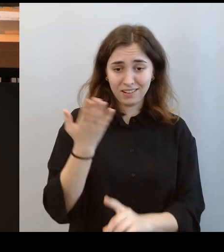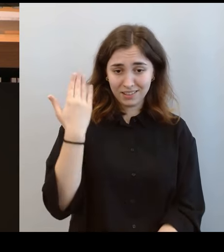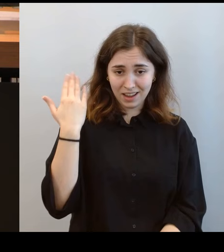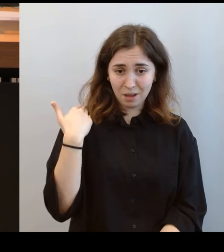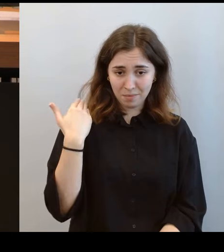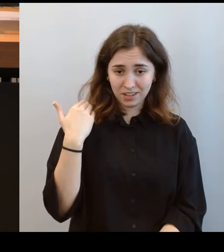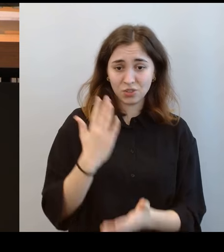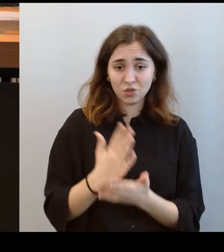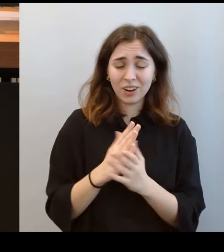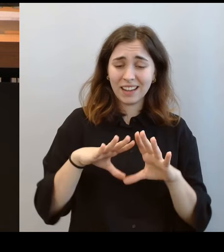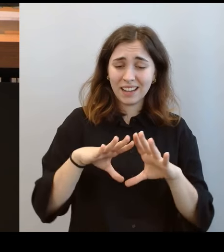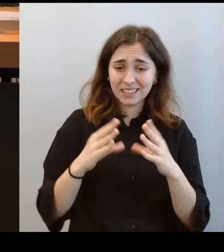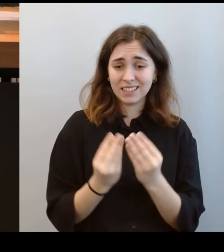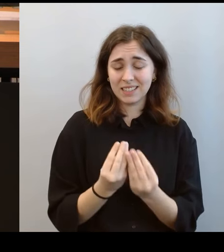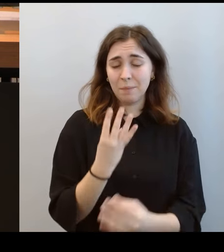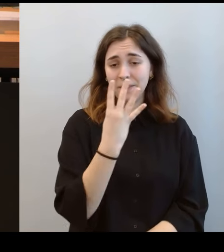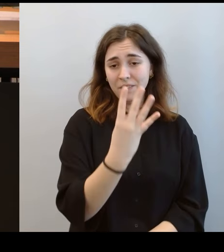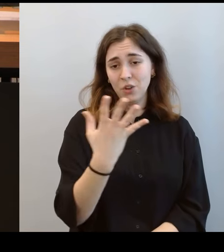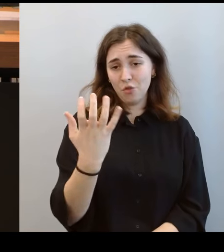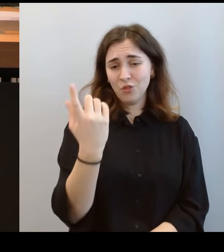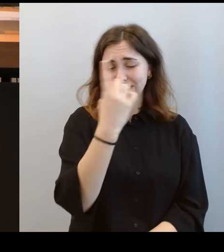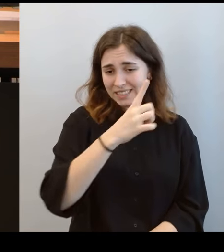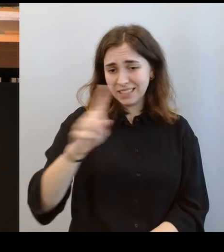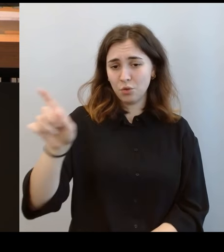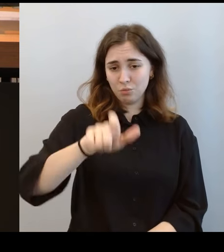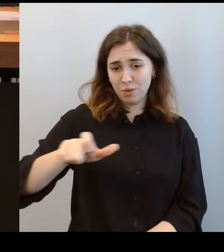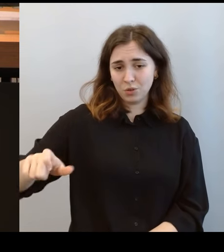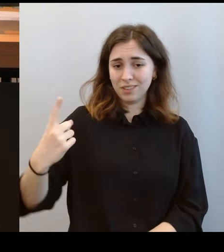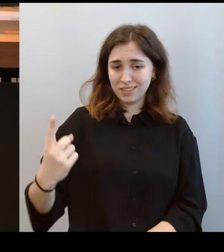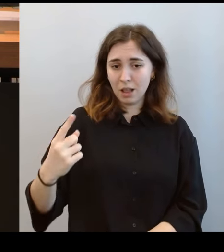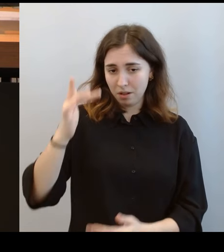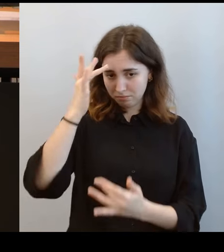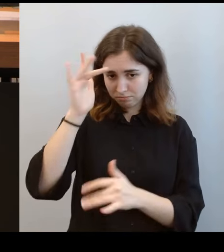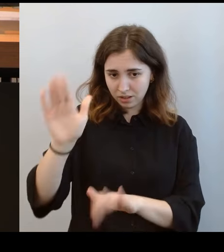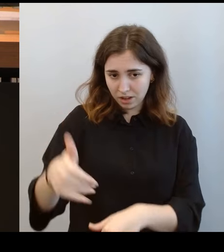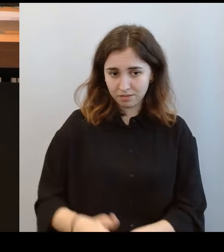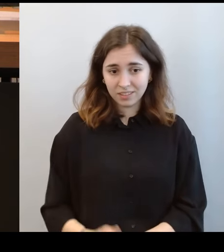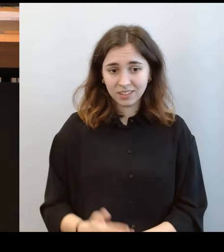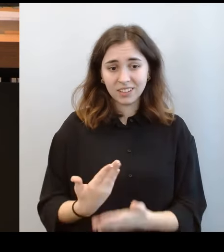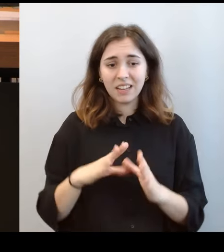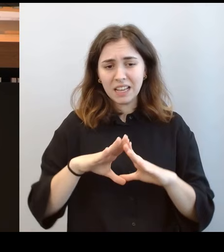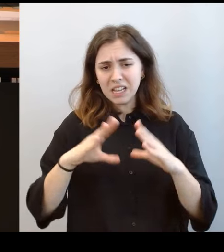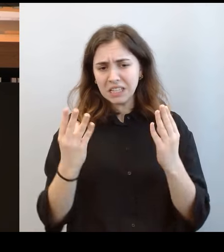Und die Verwaltung schätzt, dass mindestens 20.000 Flüchtlinge die Ausstellung eines WBS auch erfolgreich beantragen würden.